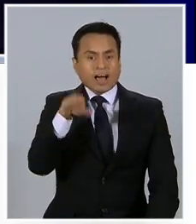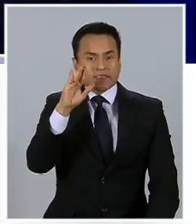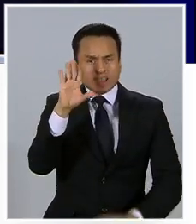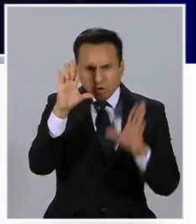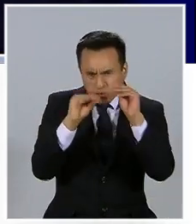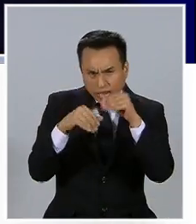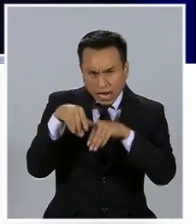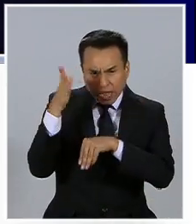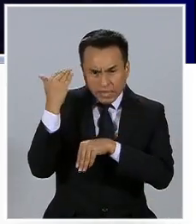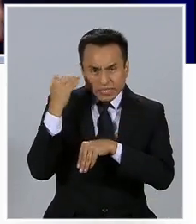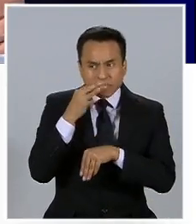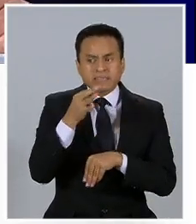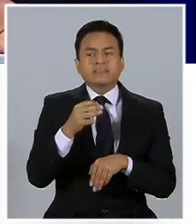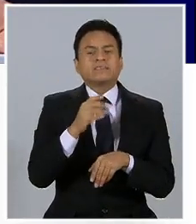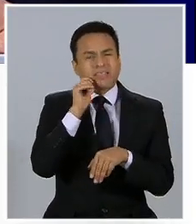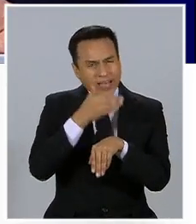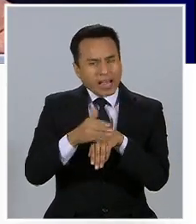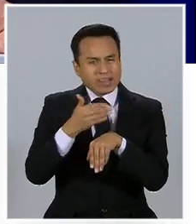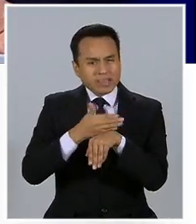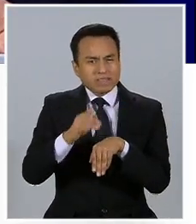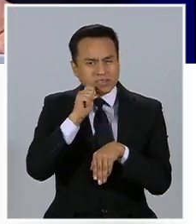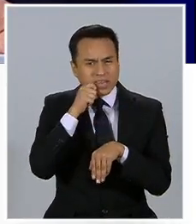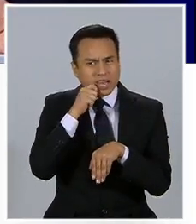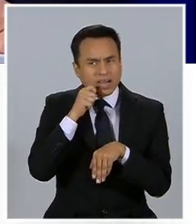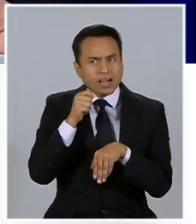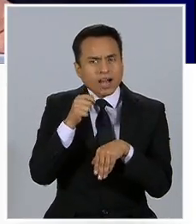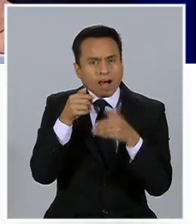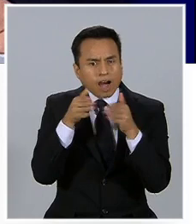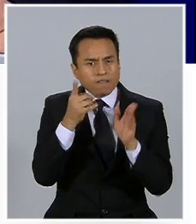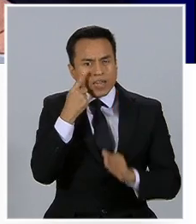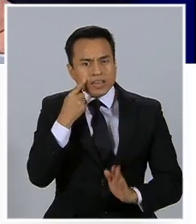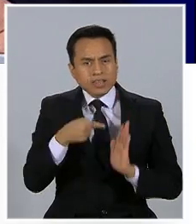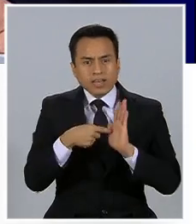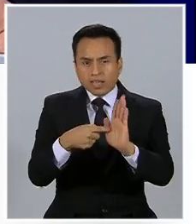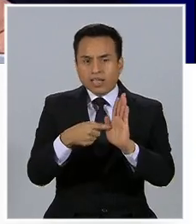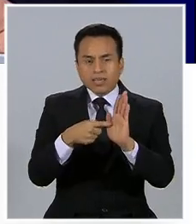y le conté la propuesta de escuela abierta que es bueno ha tenido un impacto notable